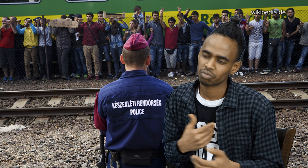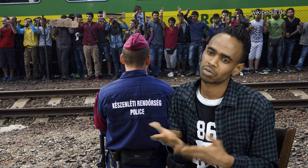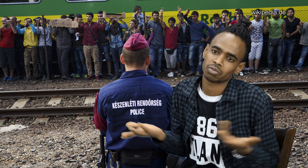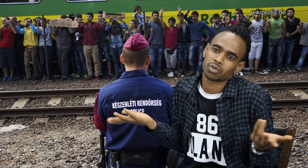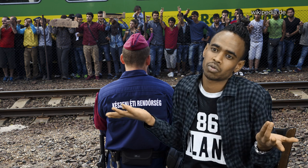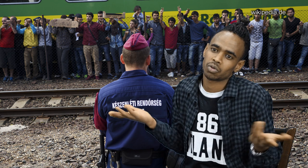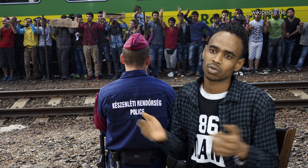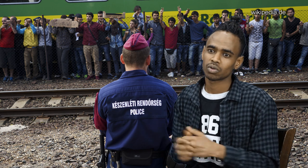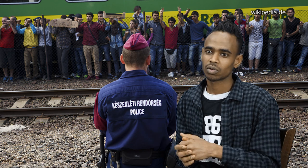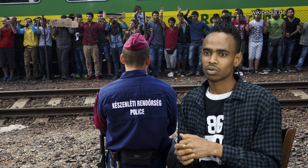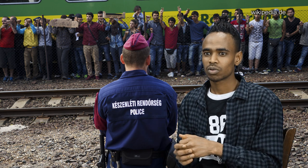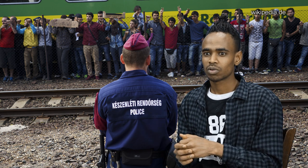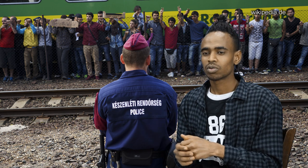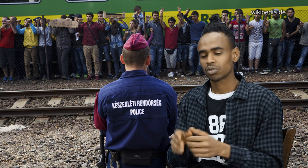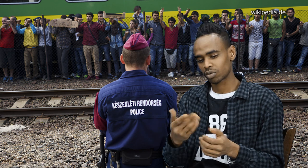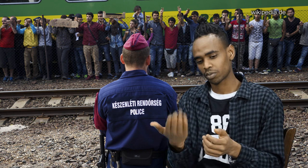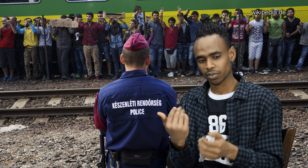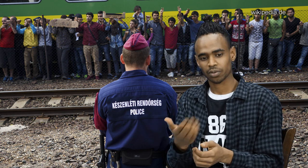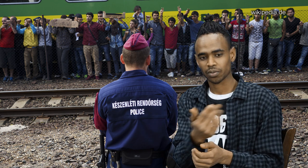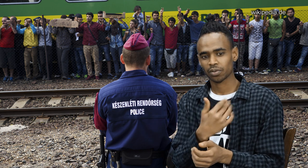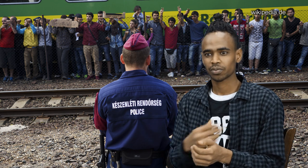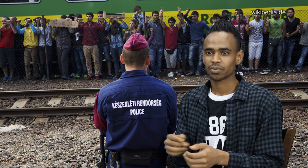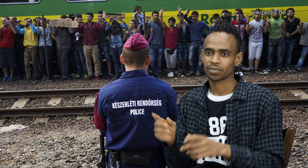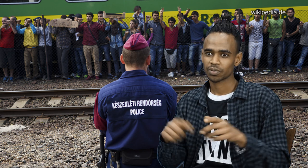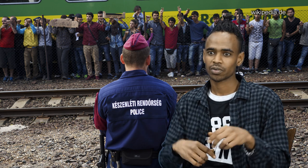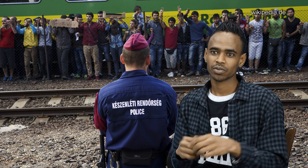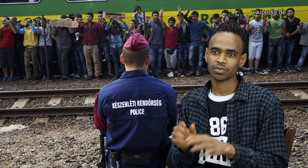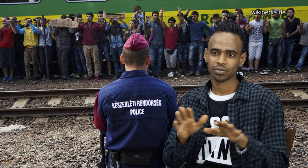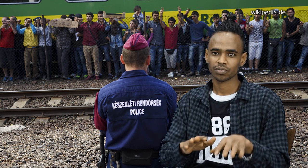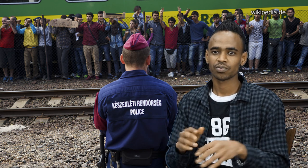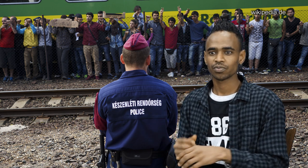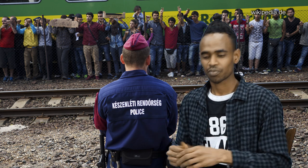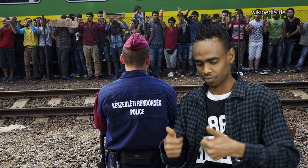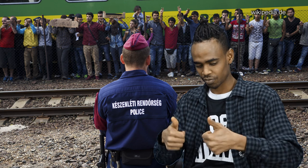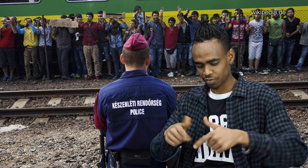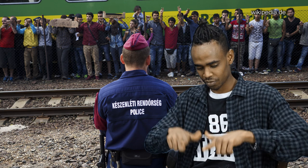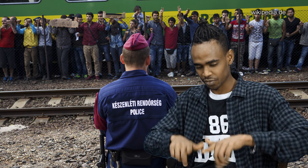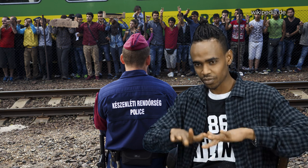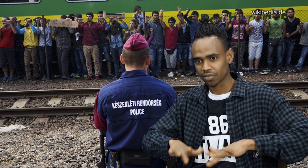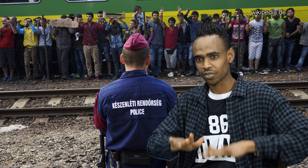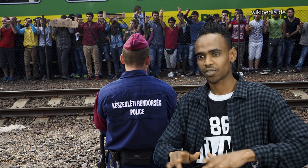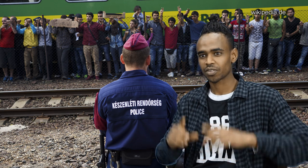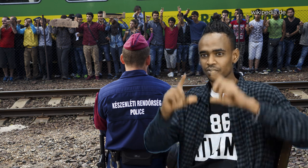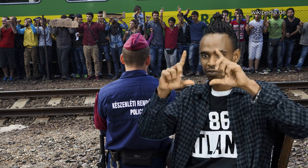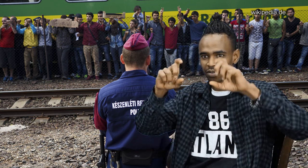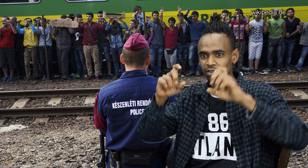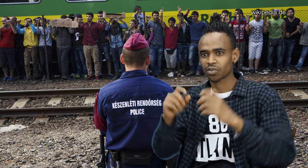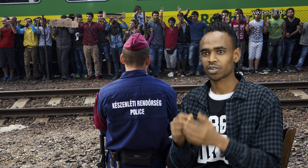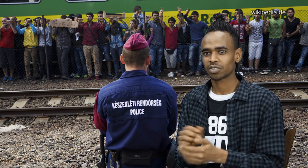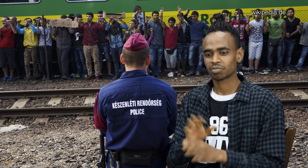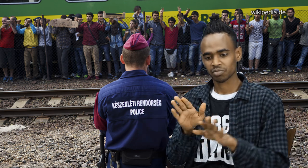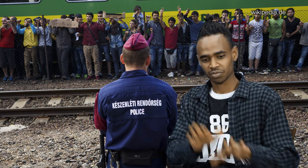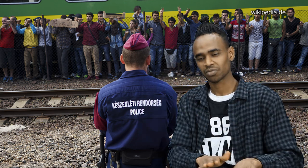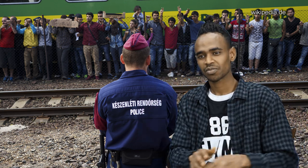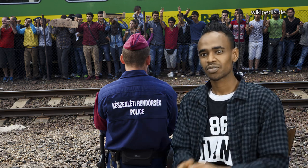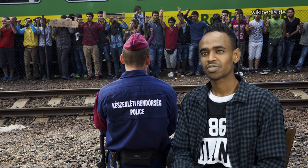So mussten wir raus und wurden erstmal festgenommen und unsere Fingerabdrücke wurden genommen